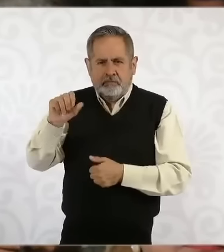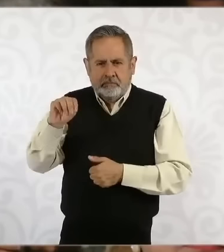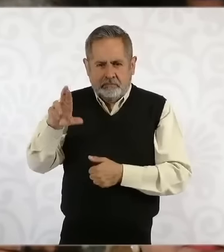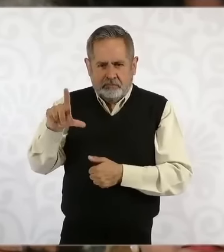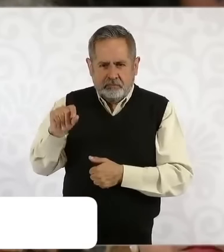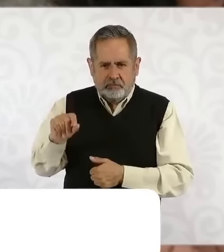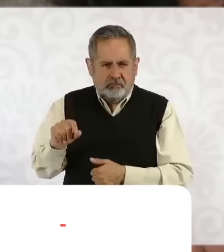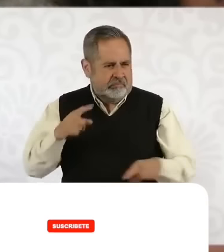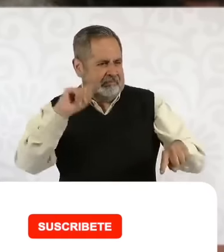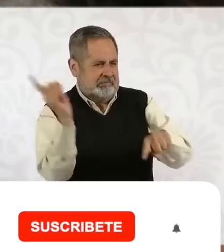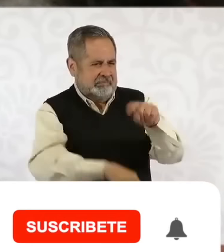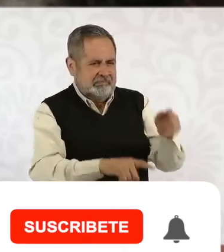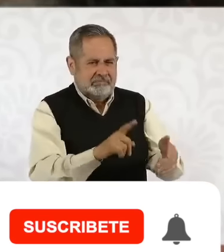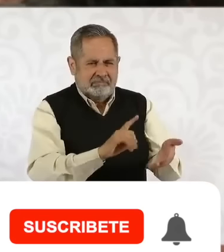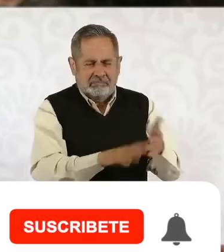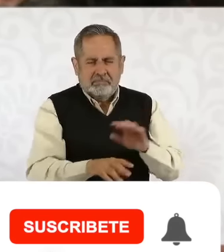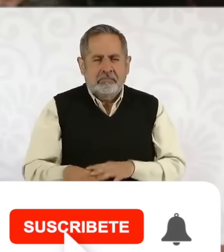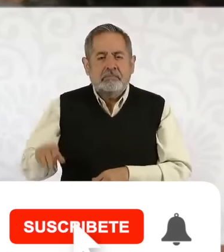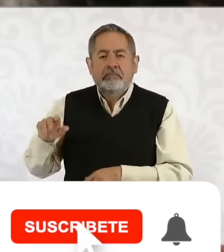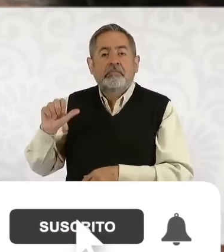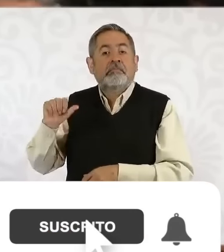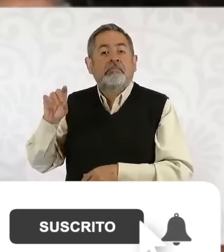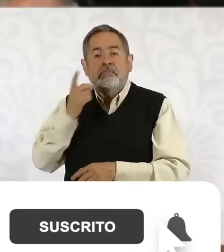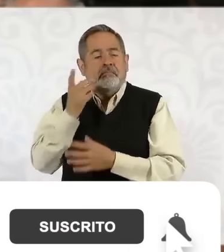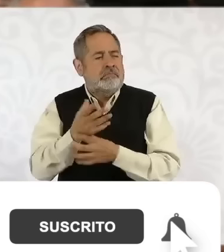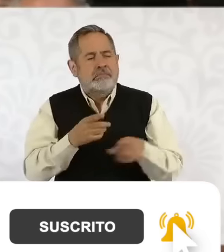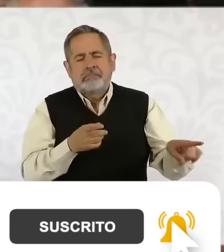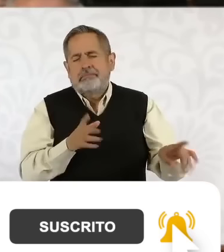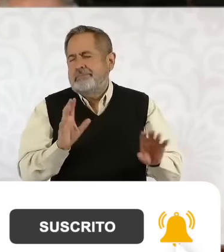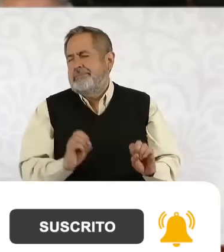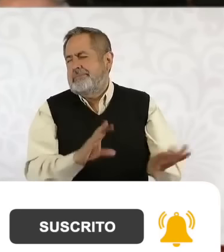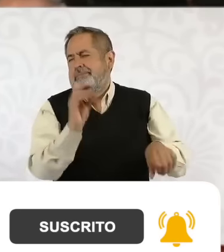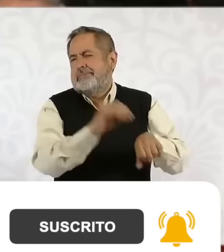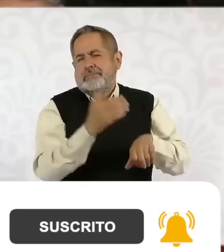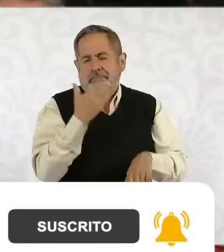"Tranquilos, se están portando bien. Ya dejó de portarse bien la oposición, presidenta.